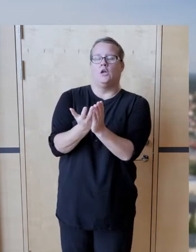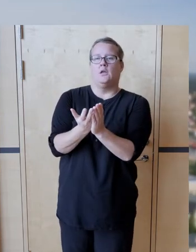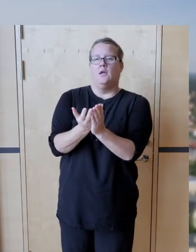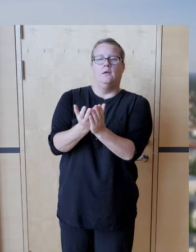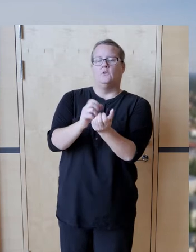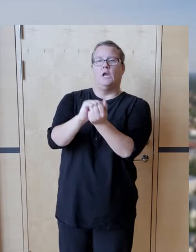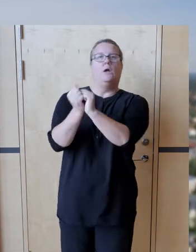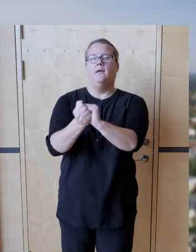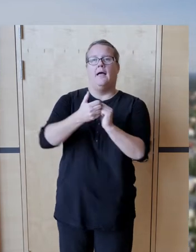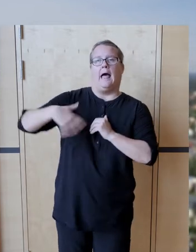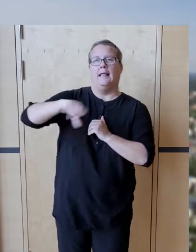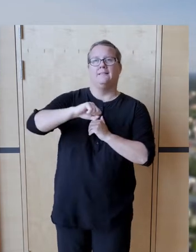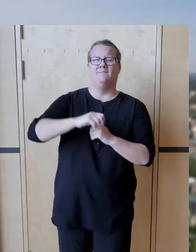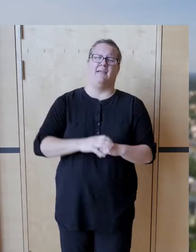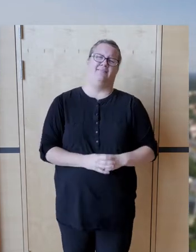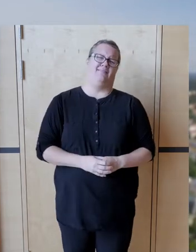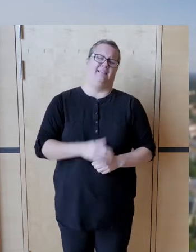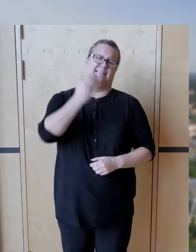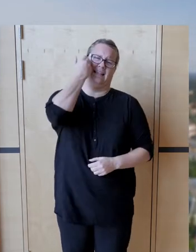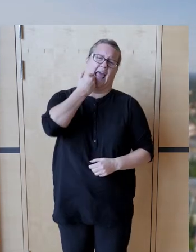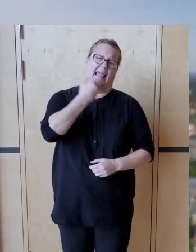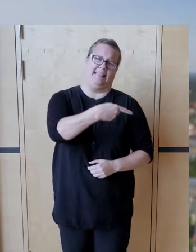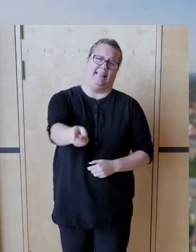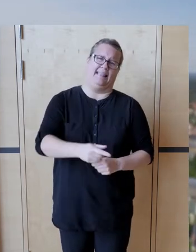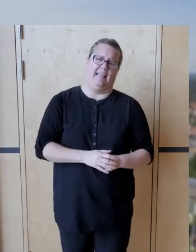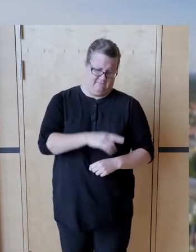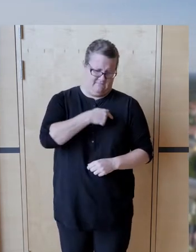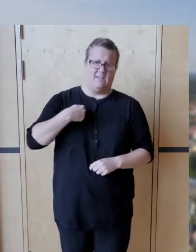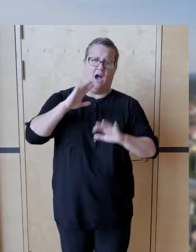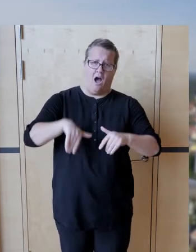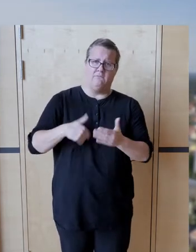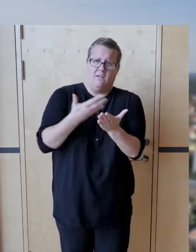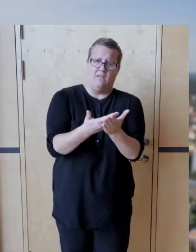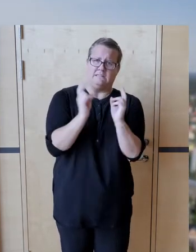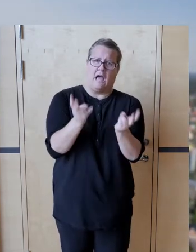Men snälla ni Vi har lagt det här förslaget gång på gång Vad är budget